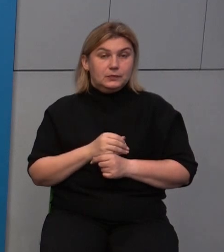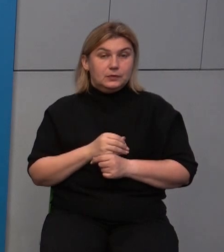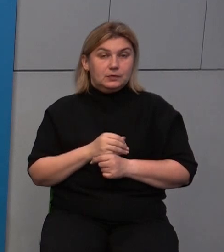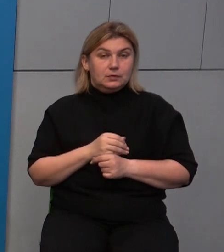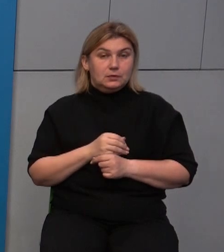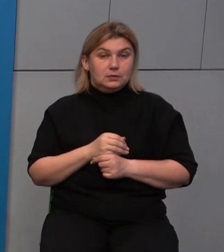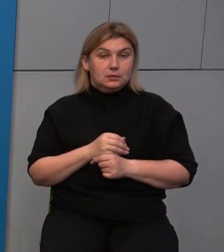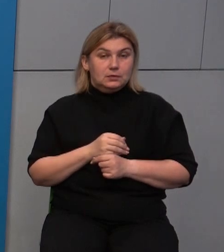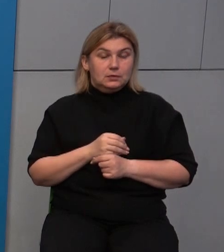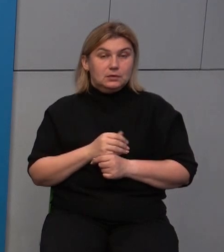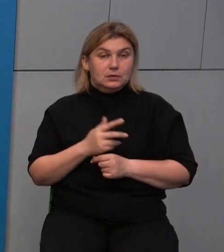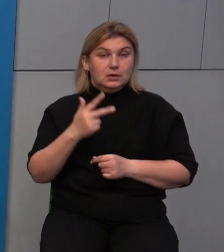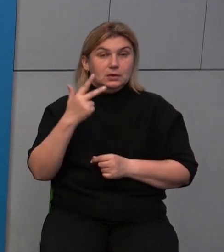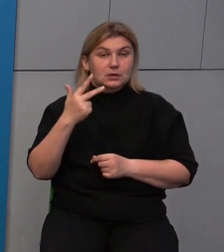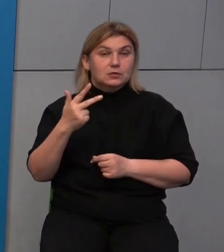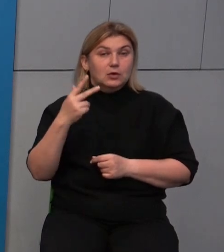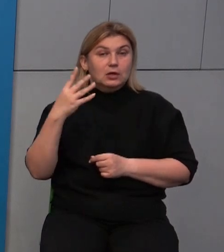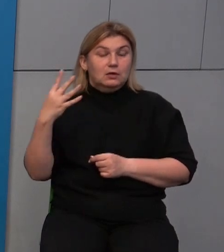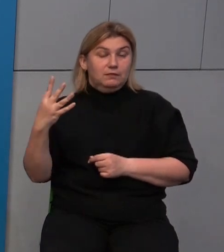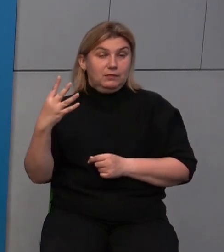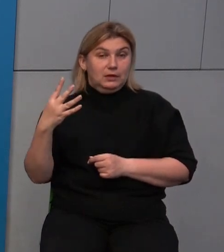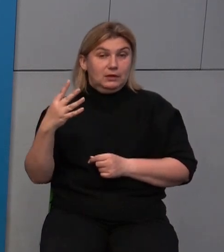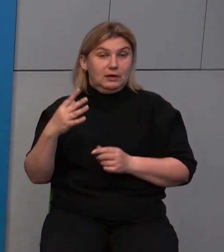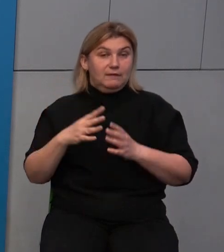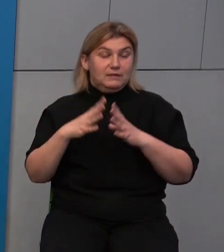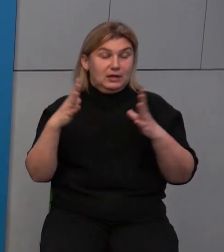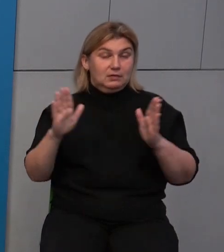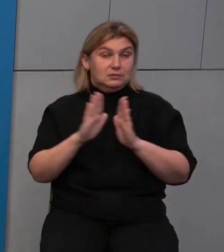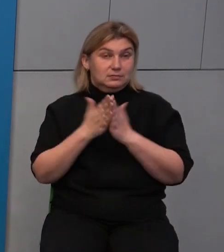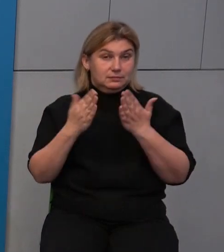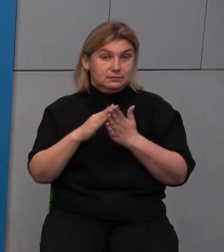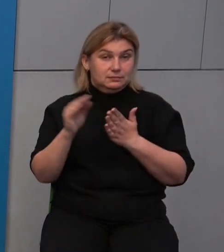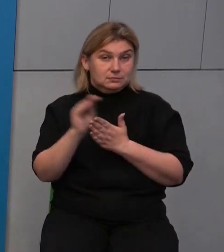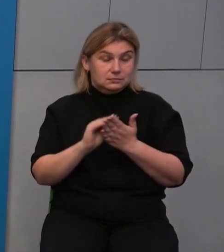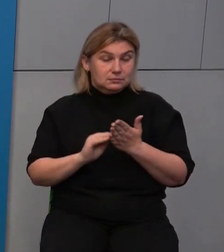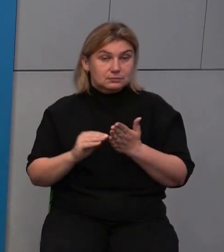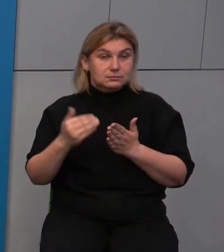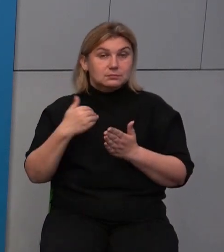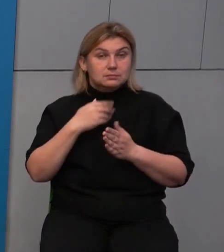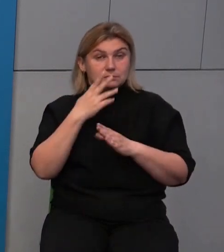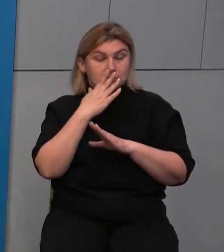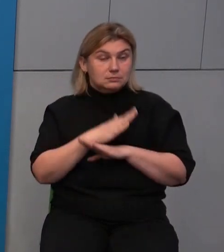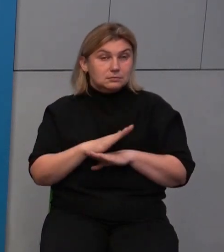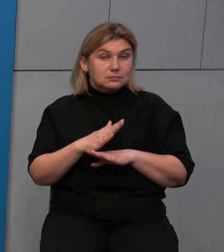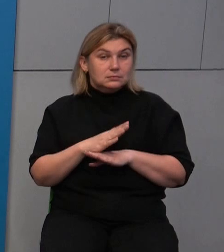To jest trzecia, czwarta, taka większa powieść, ukazywały się one przede wszystkim tuż po wojnie.